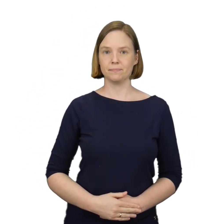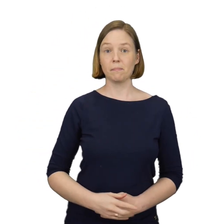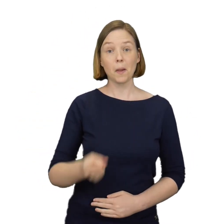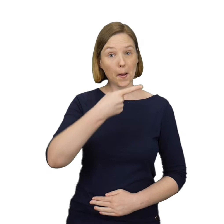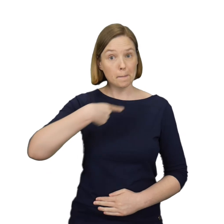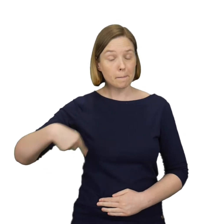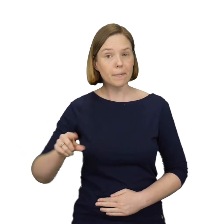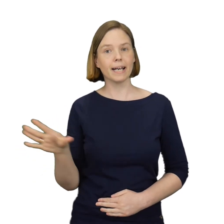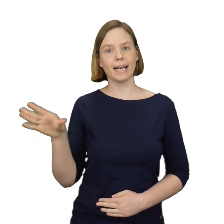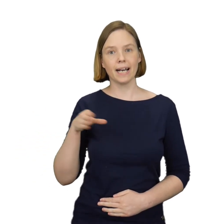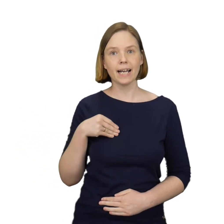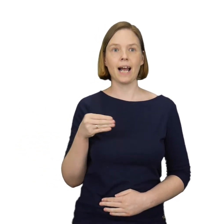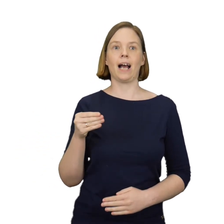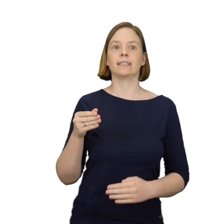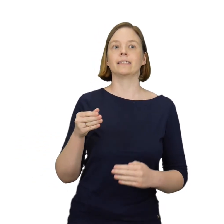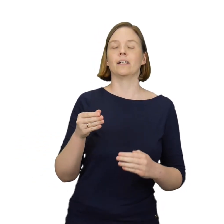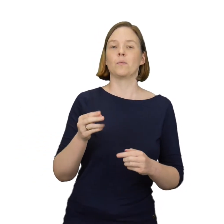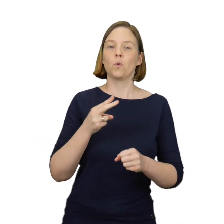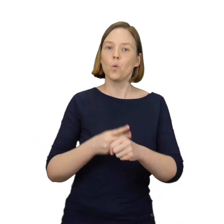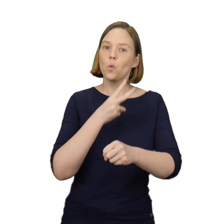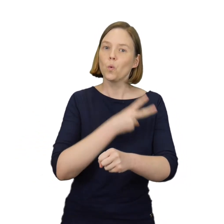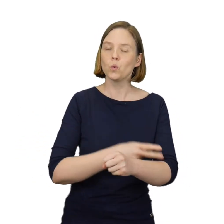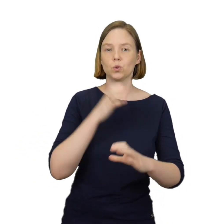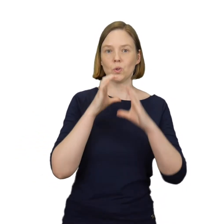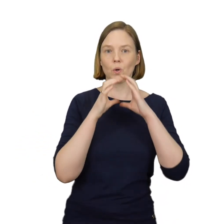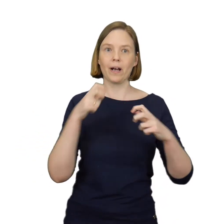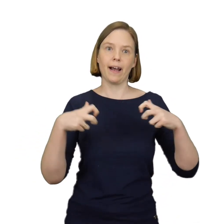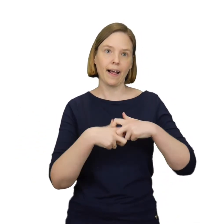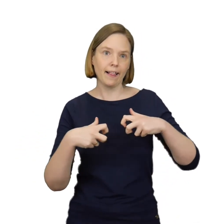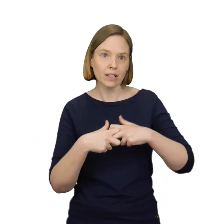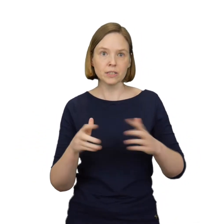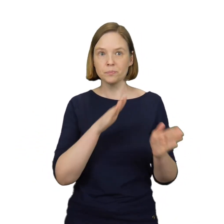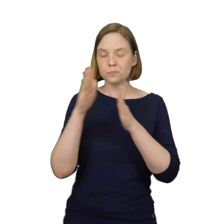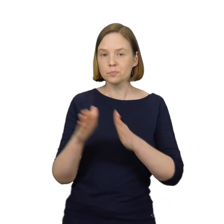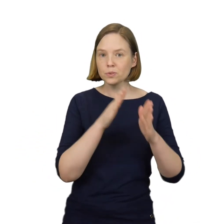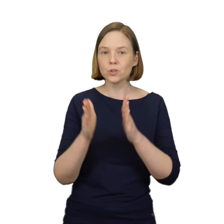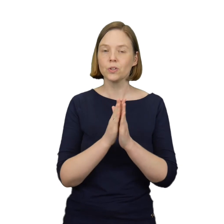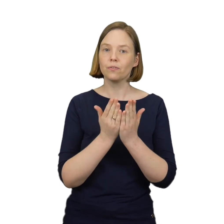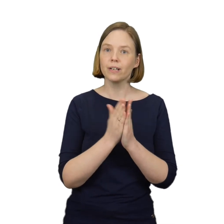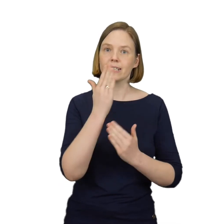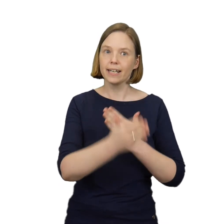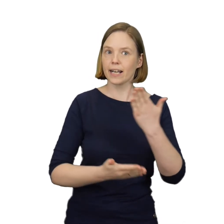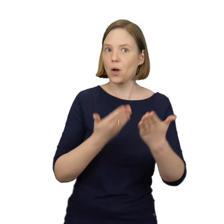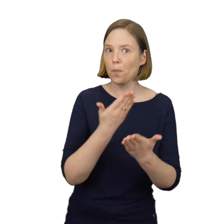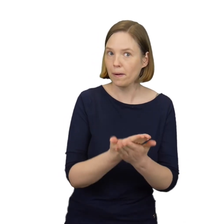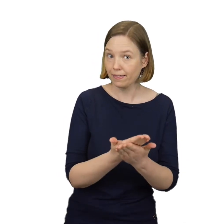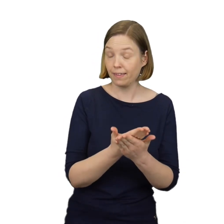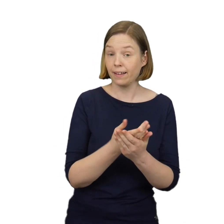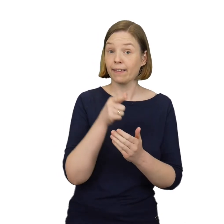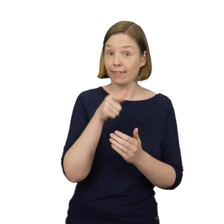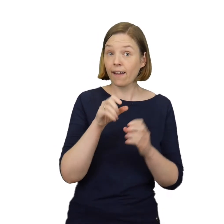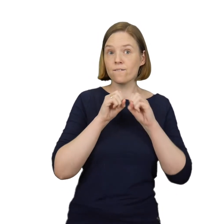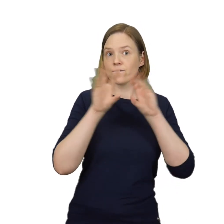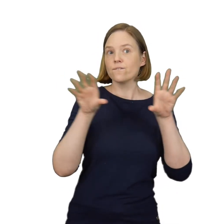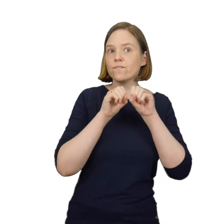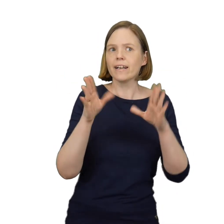W naszej publikacji, wspólnie z Urzędem Komunikacji Elektronicznej, tłumaczymy, co warto zapewnić,